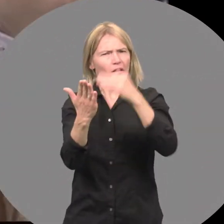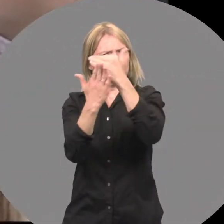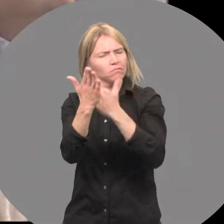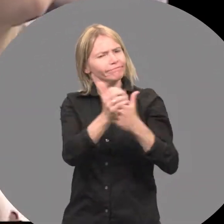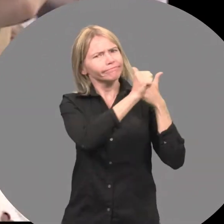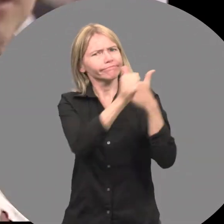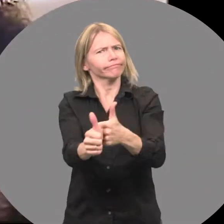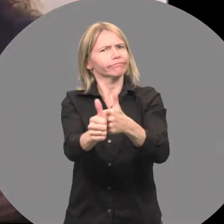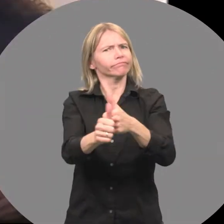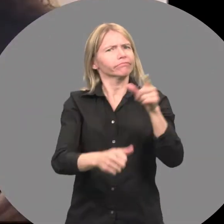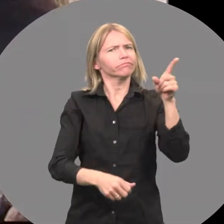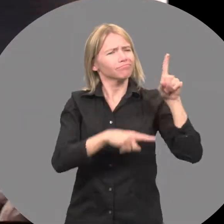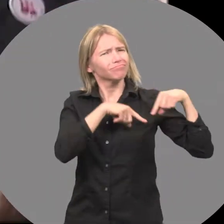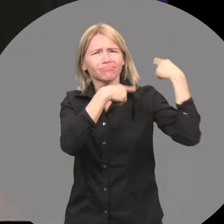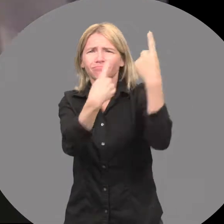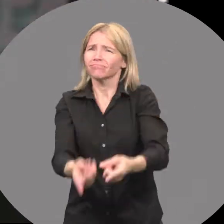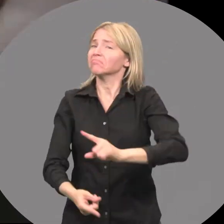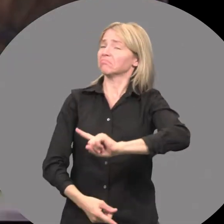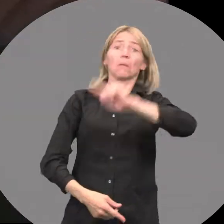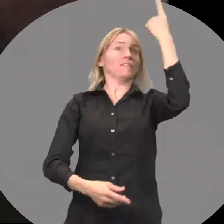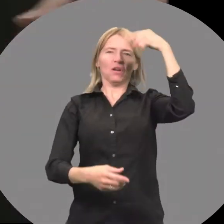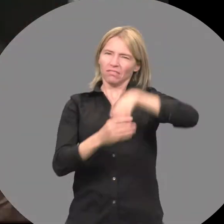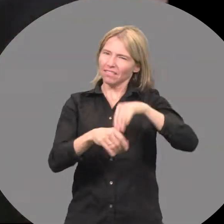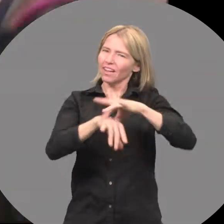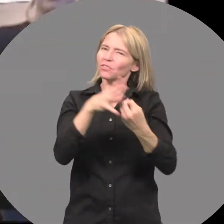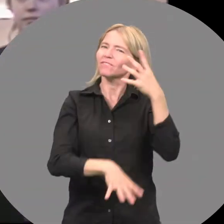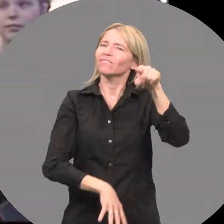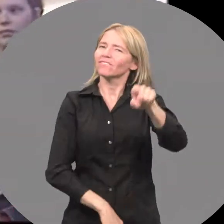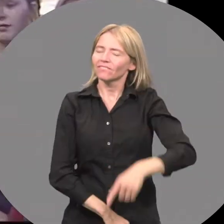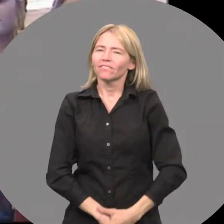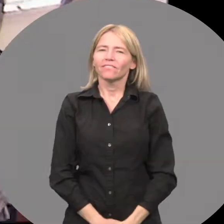Les services de garde en milieu familial ont été réglementés pour la toute première fois à Terre Neuve. [Applaudissements] Bravo!